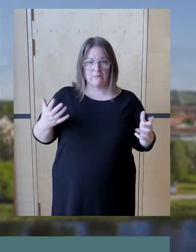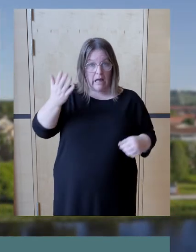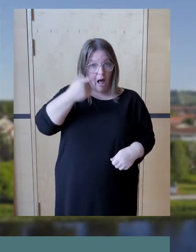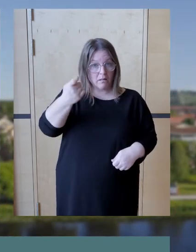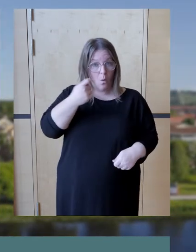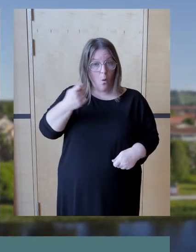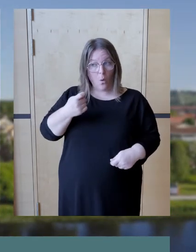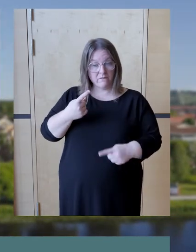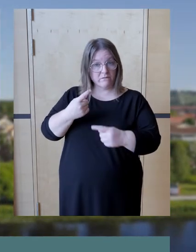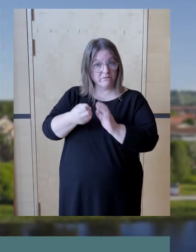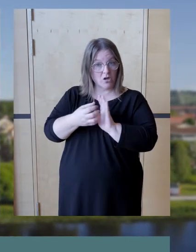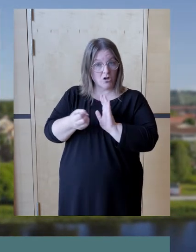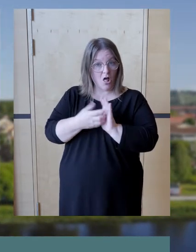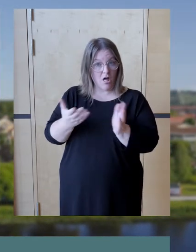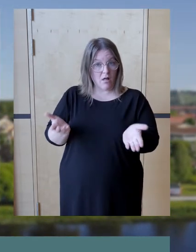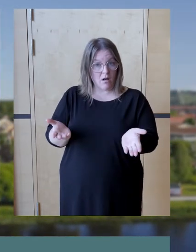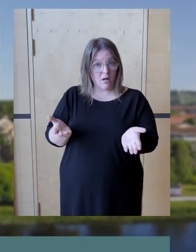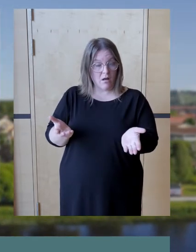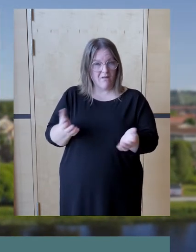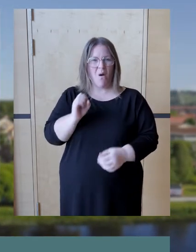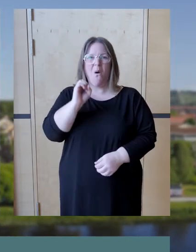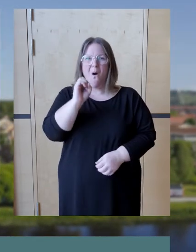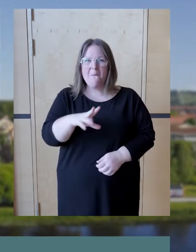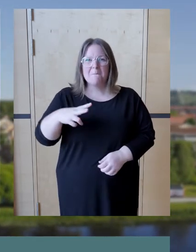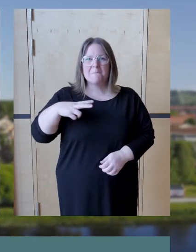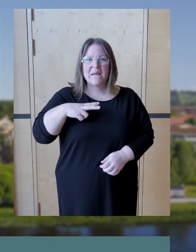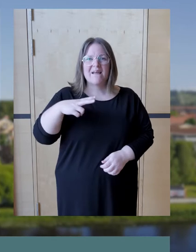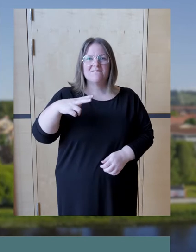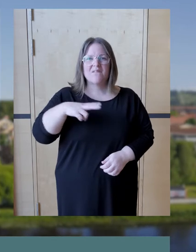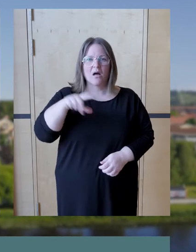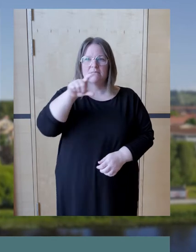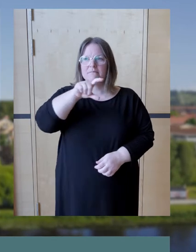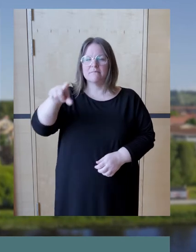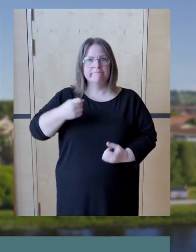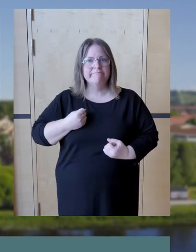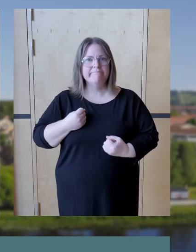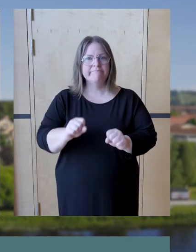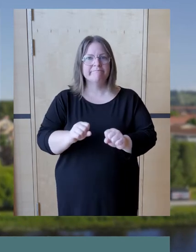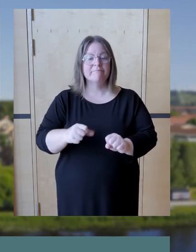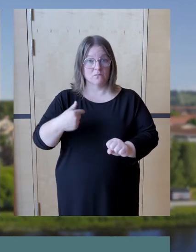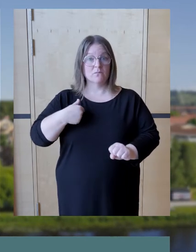Skulle vi få privata aktörer Det skulle jag ju välkomna Eftersom